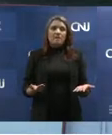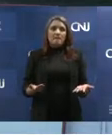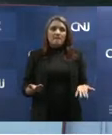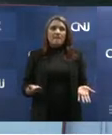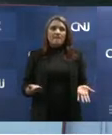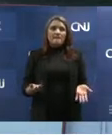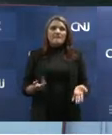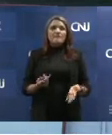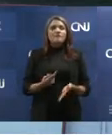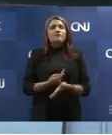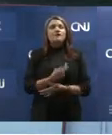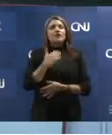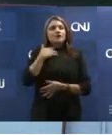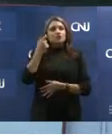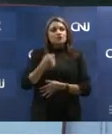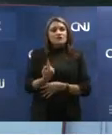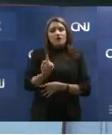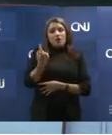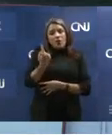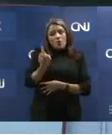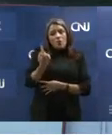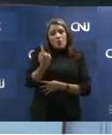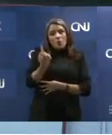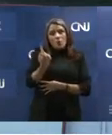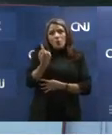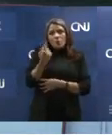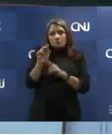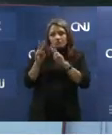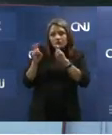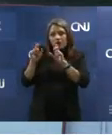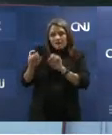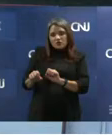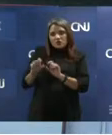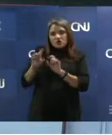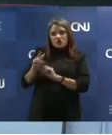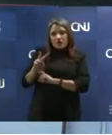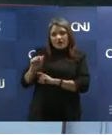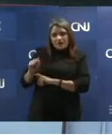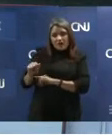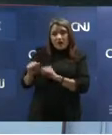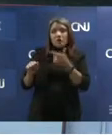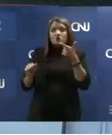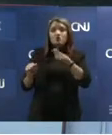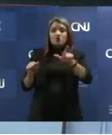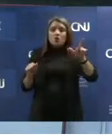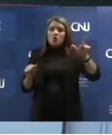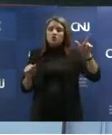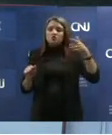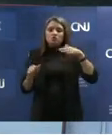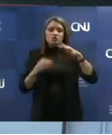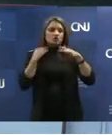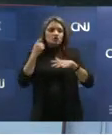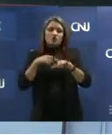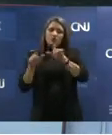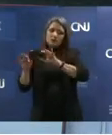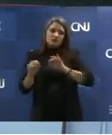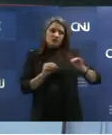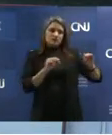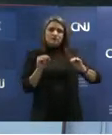e outros magistrados com outros tipos de execução. Então, em resumo, seu presidente e colegas,